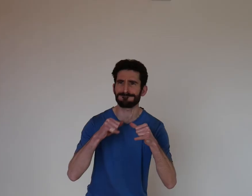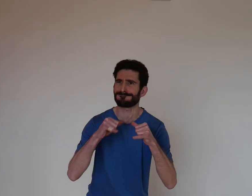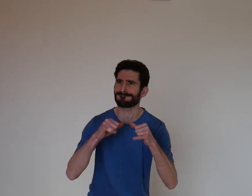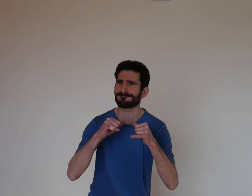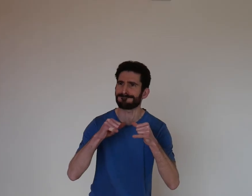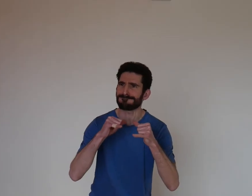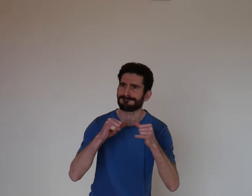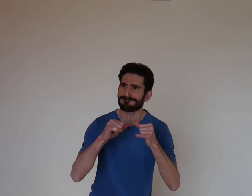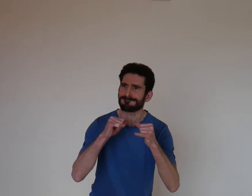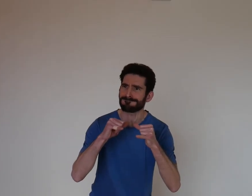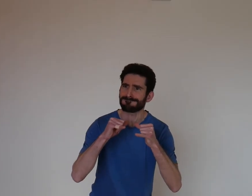*Sphincters anals en action*